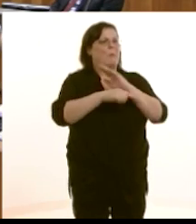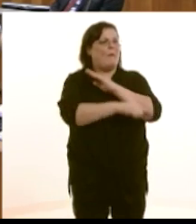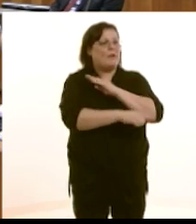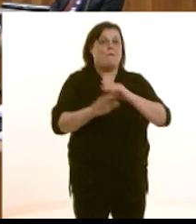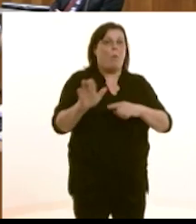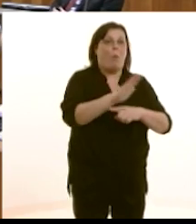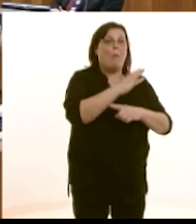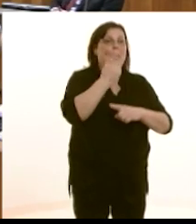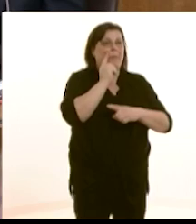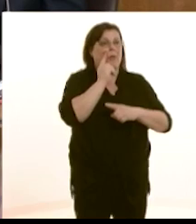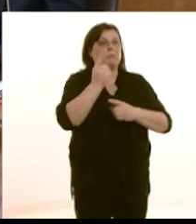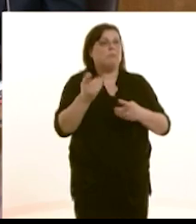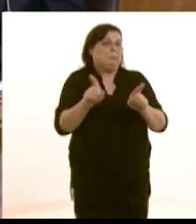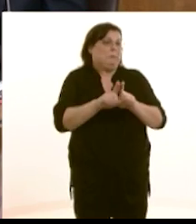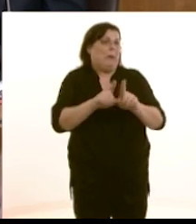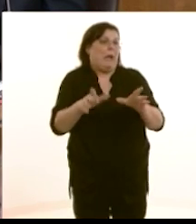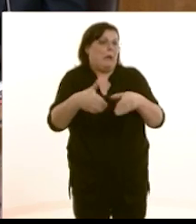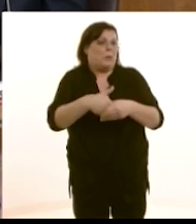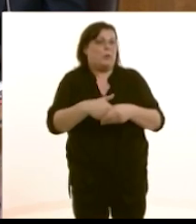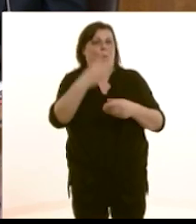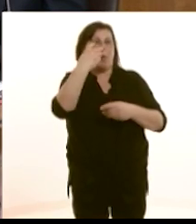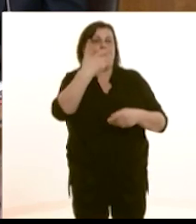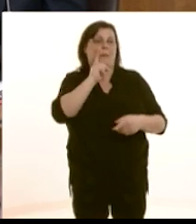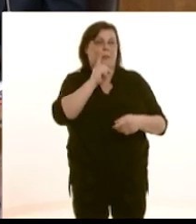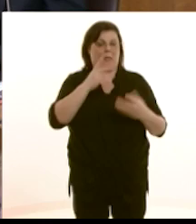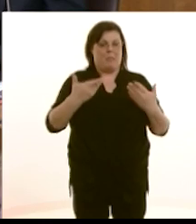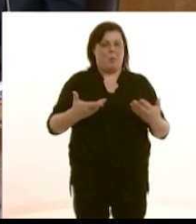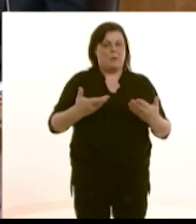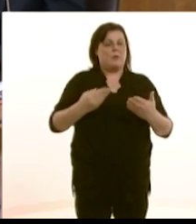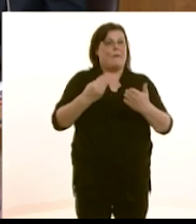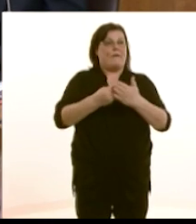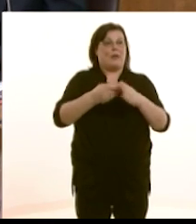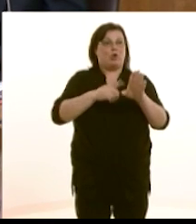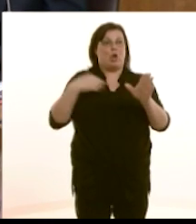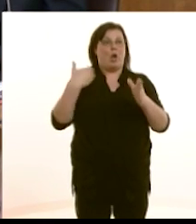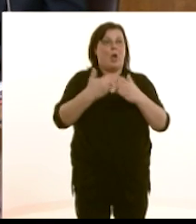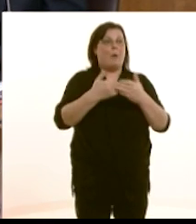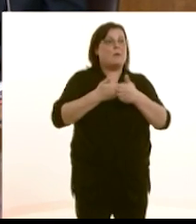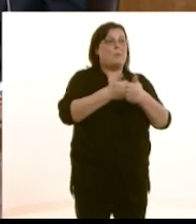tlodi i bawb, gan gynnwys pobl hyn. Er enghraifft, hyd yma yn y flwyddyn ariannol hon maeín